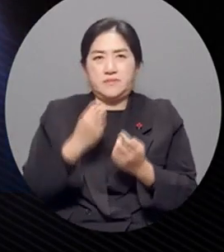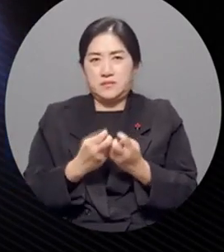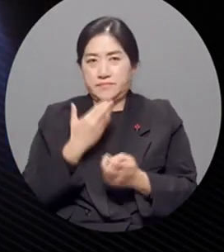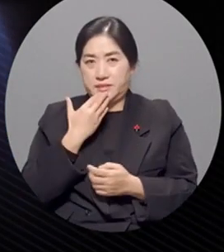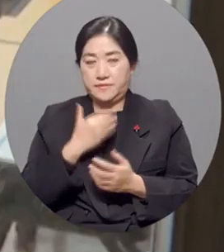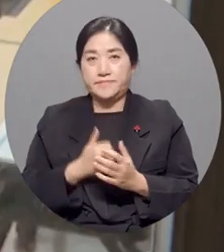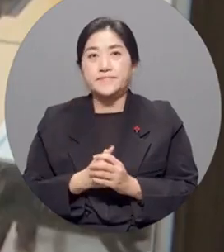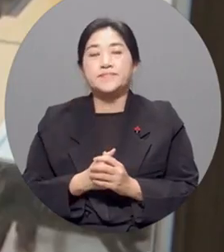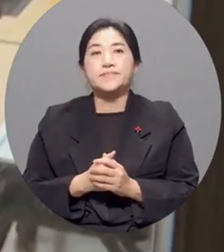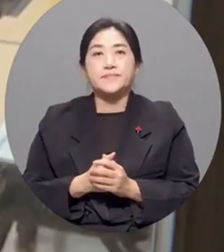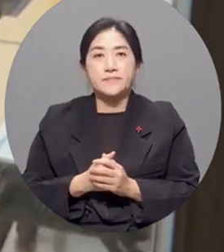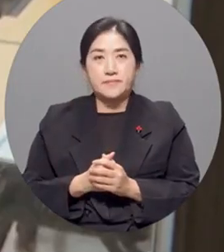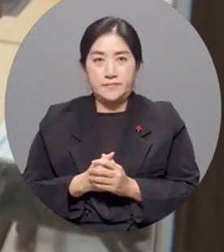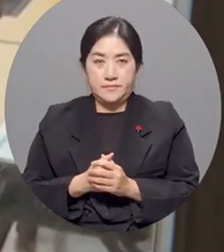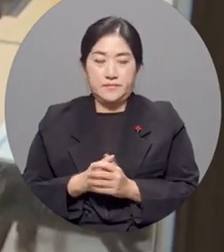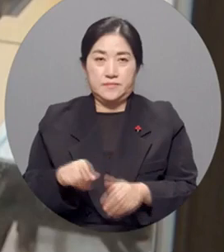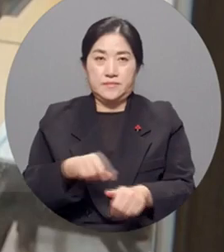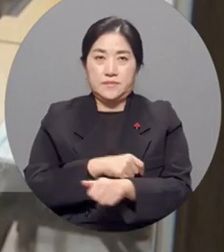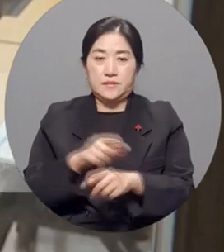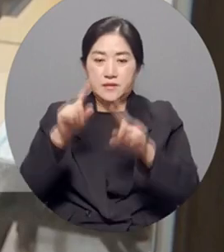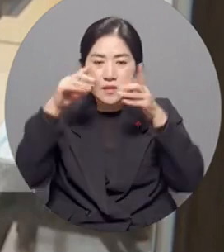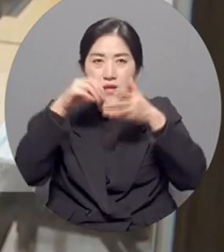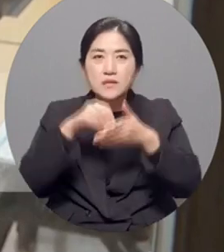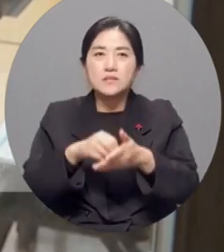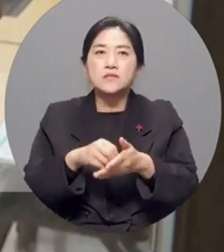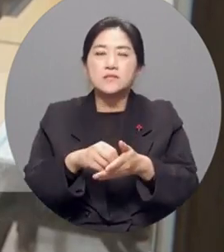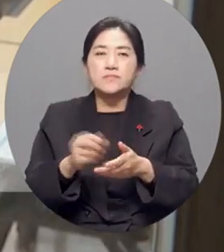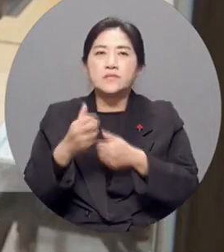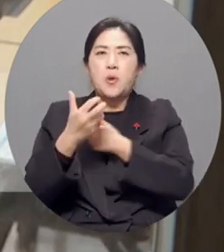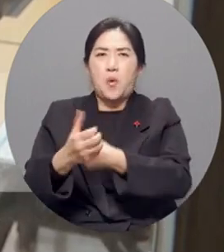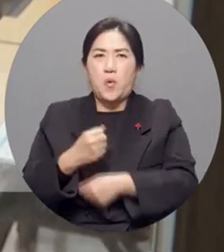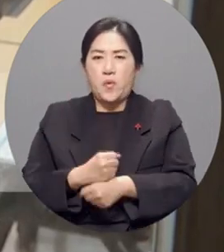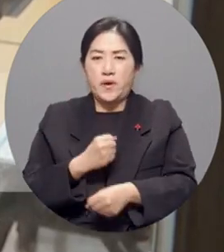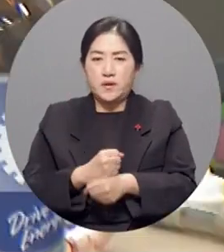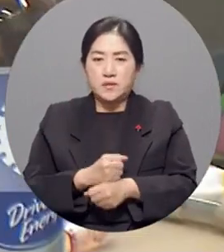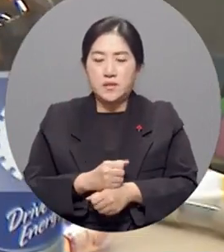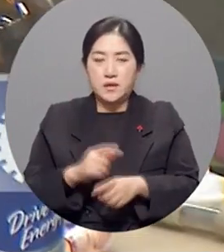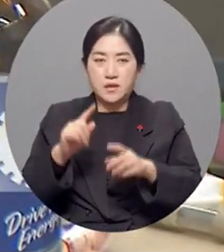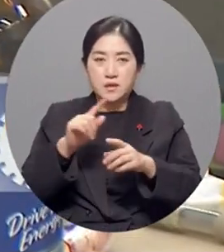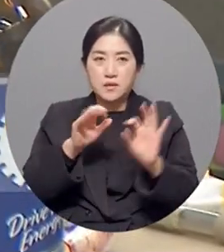생각하거든요.